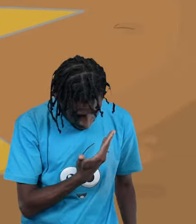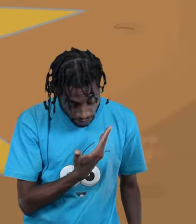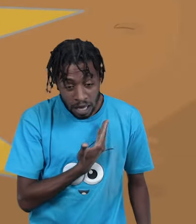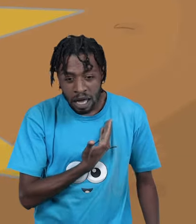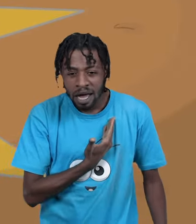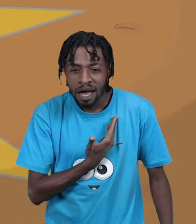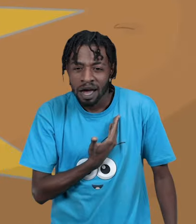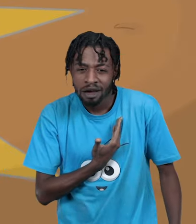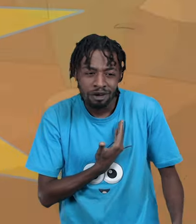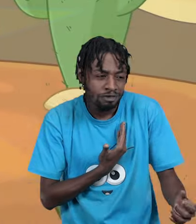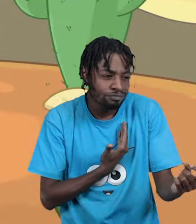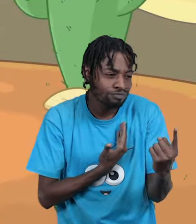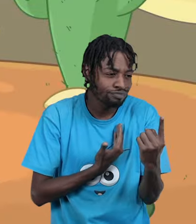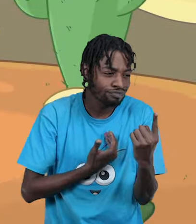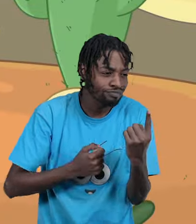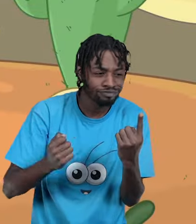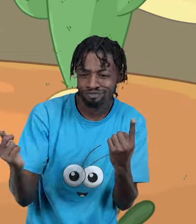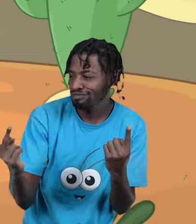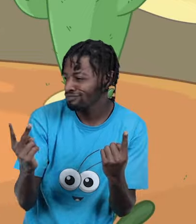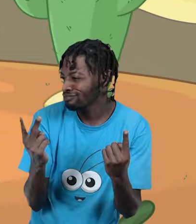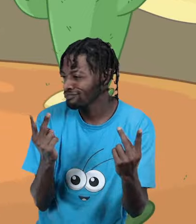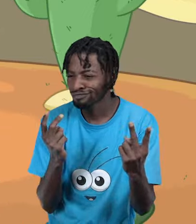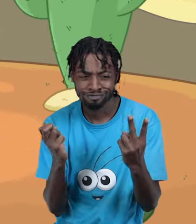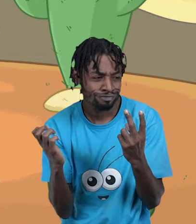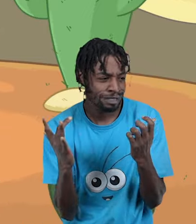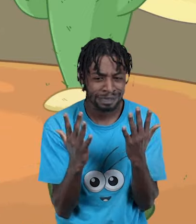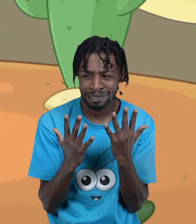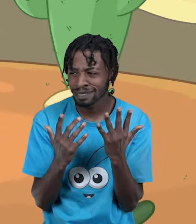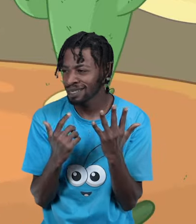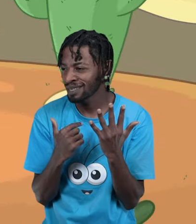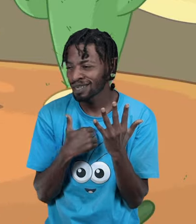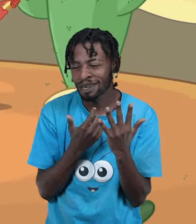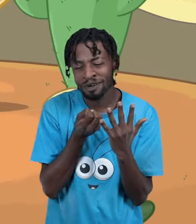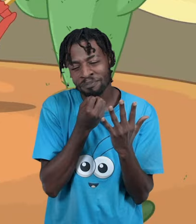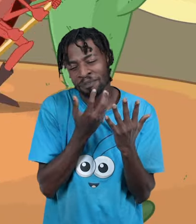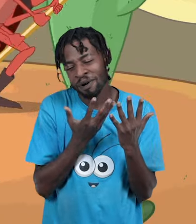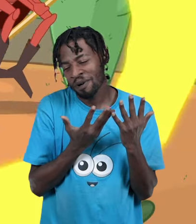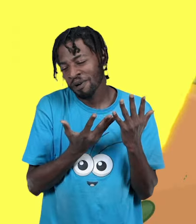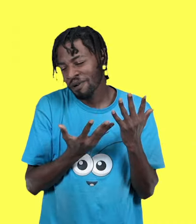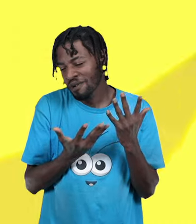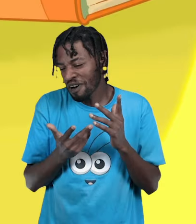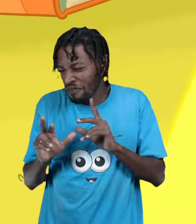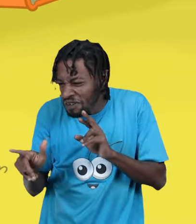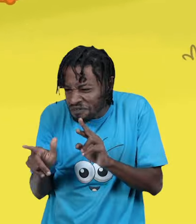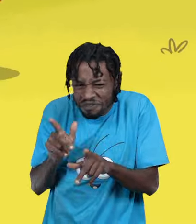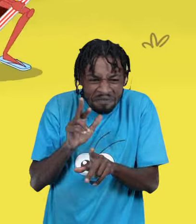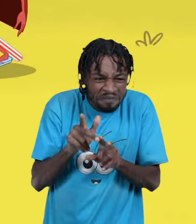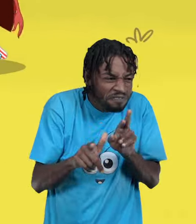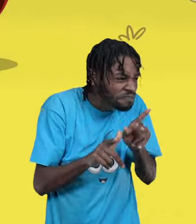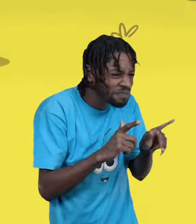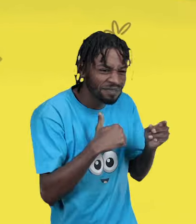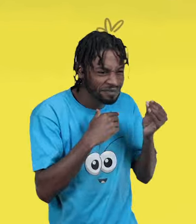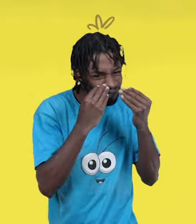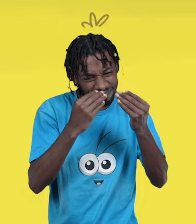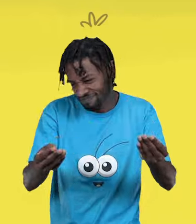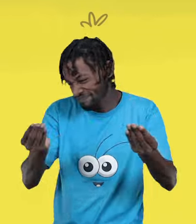Fazer amigos é bom demais E as diferenças Não existem mais